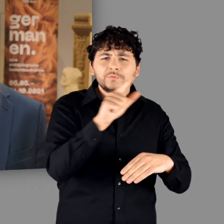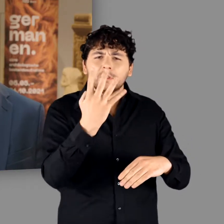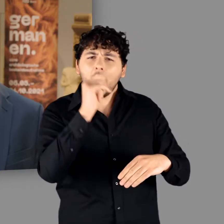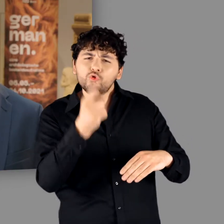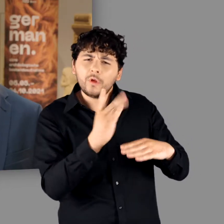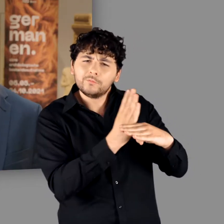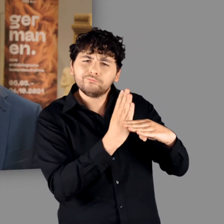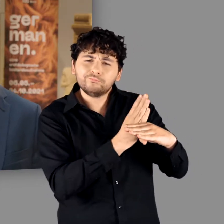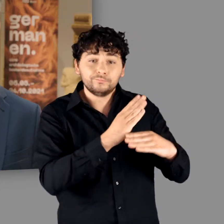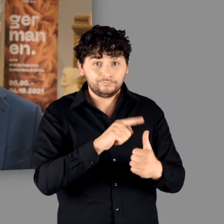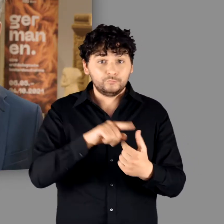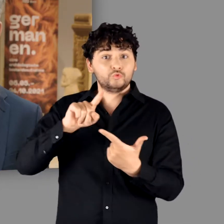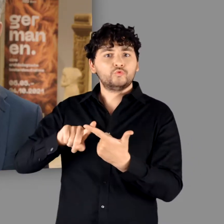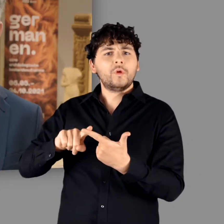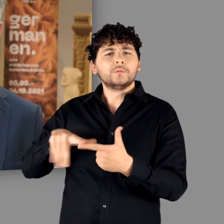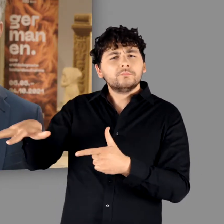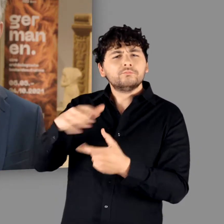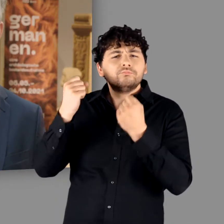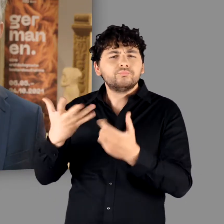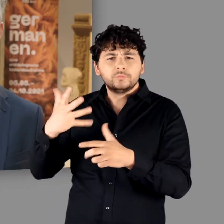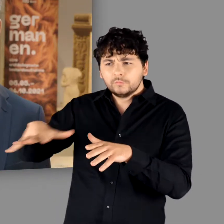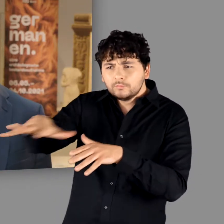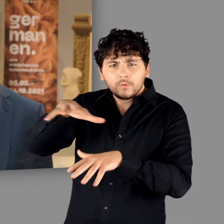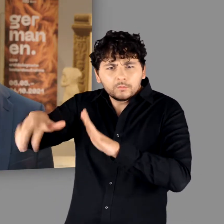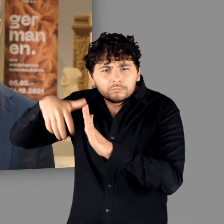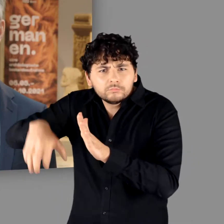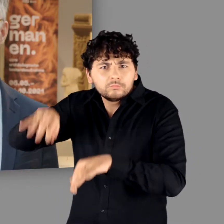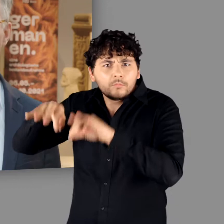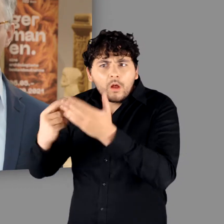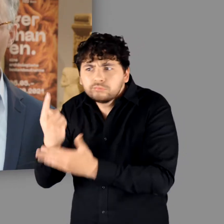und auf viele neue archäologische Erkenntnisse, in deren Folge wir